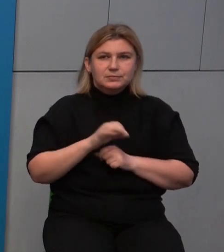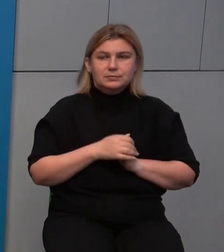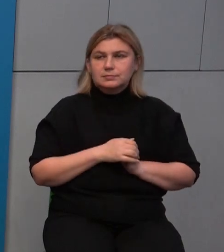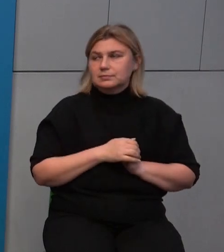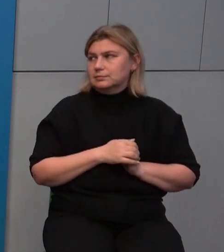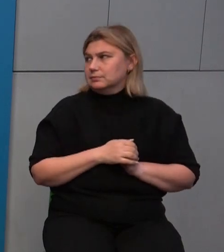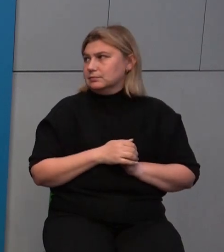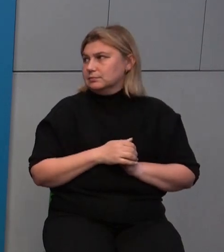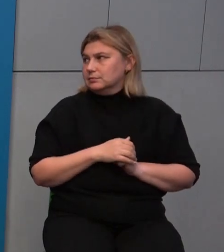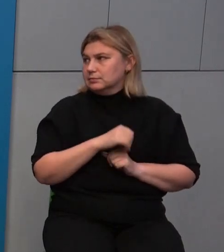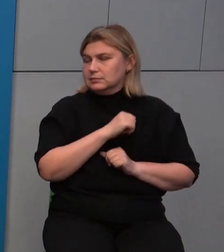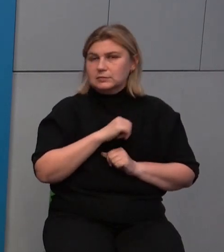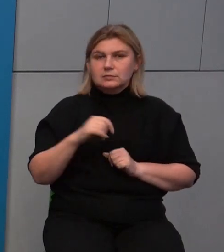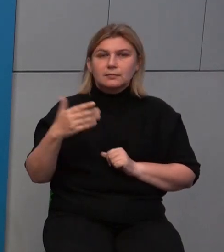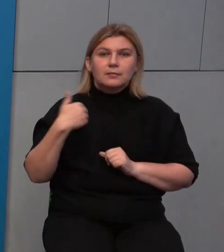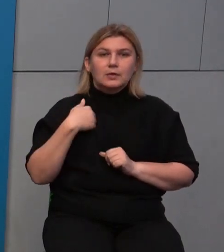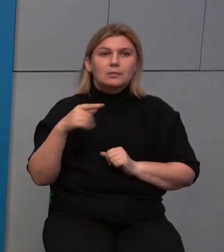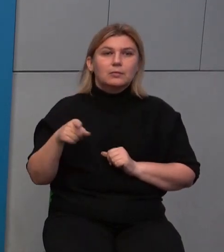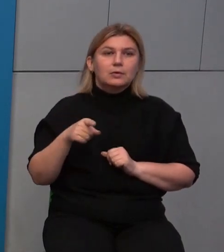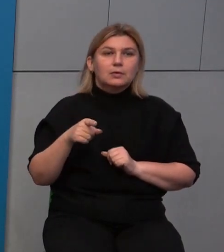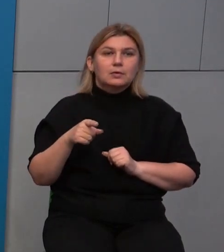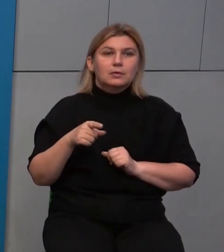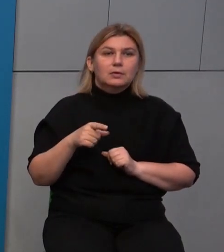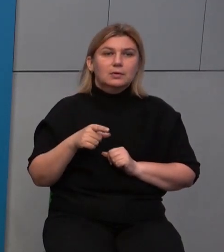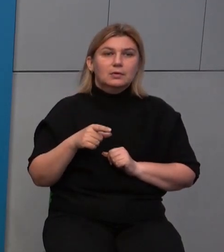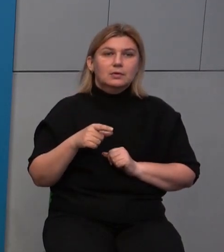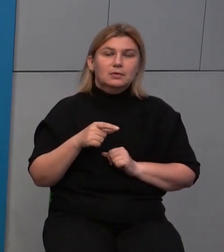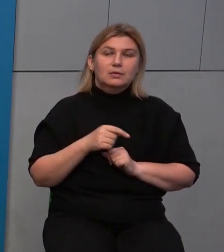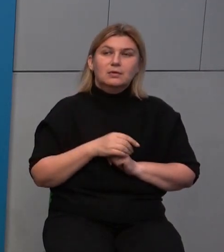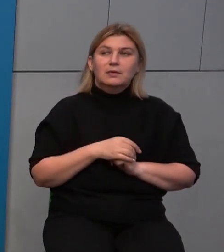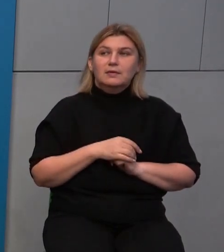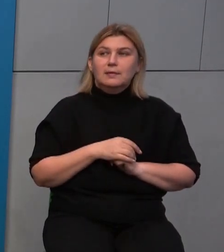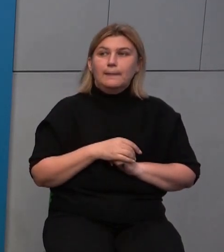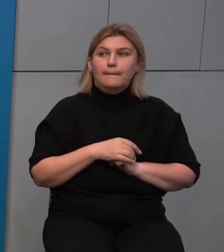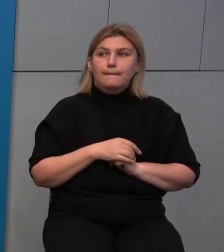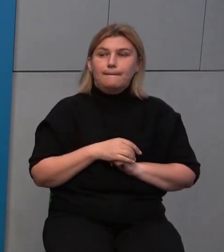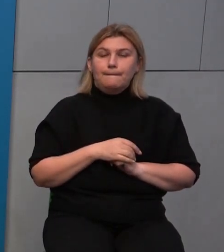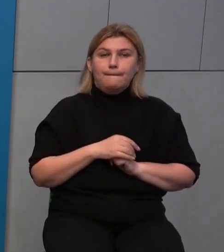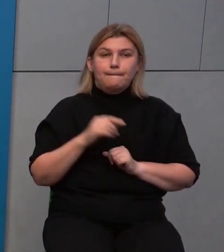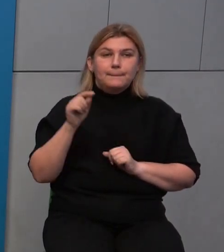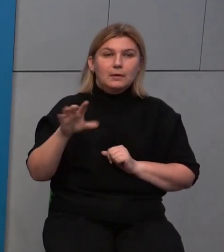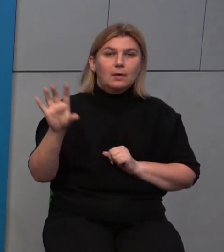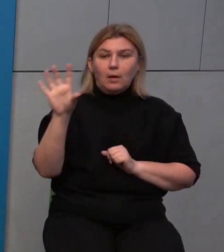Czyli on sam stał się po prostu przedmiotem tutaj obserwacji